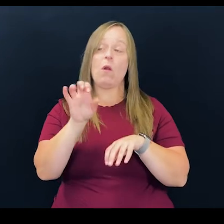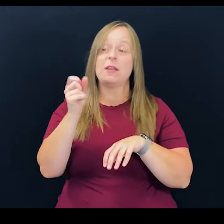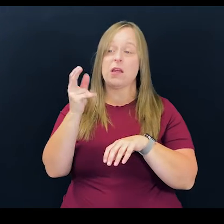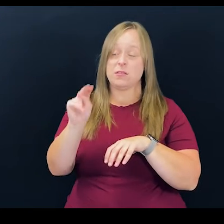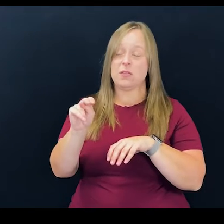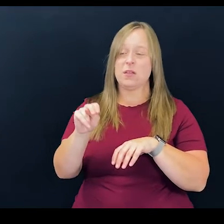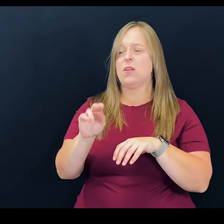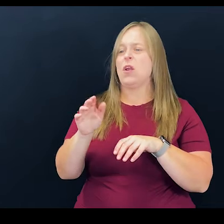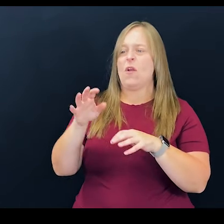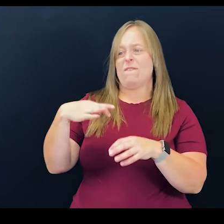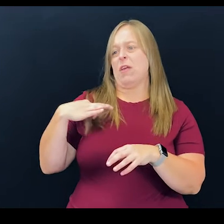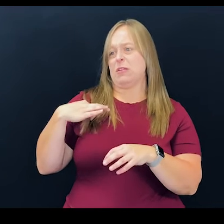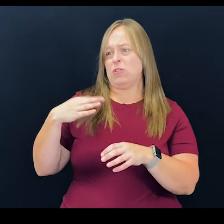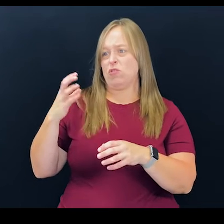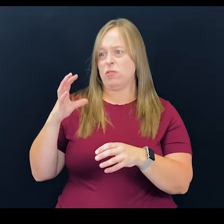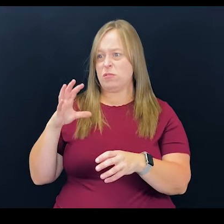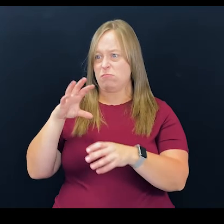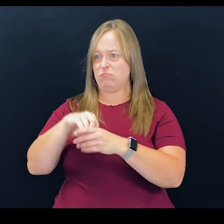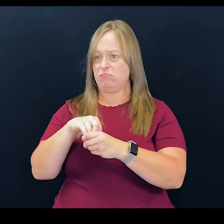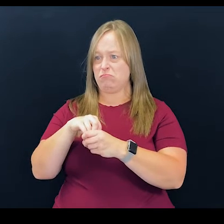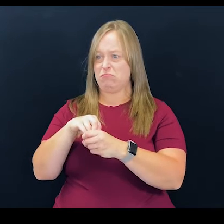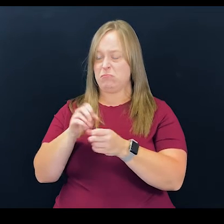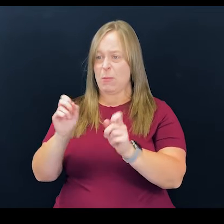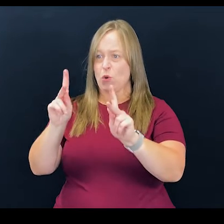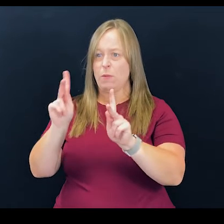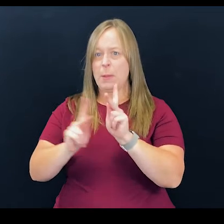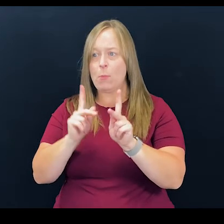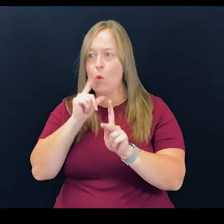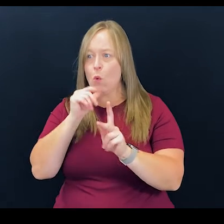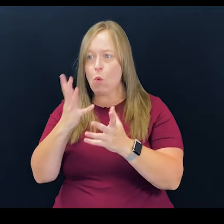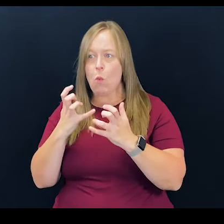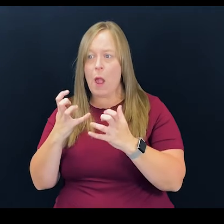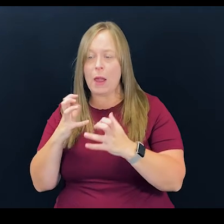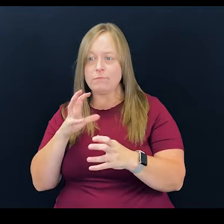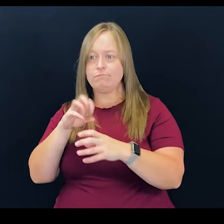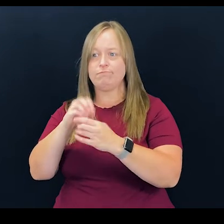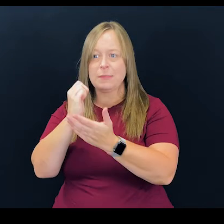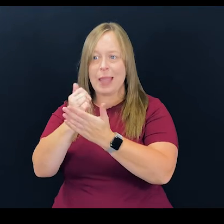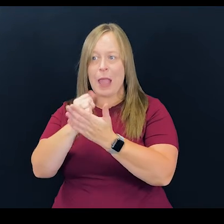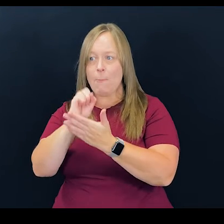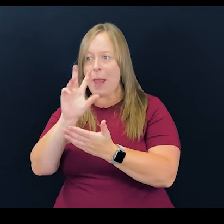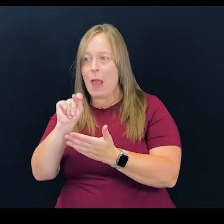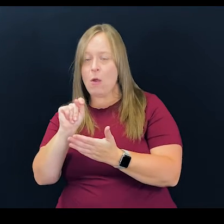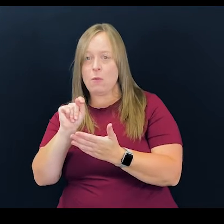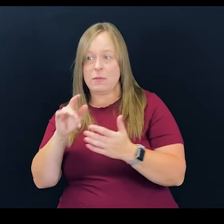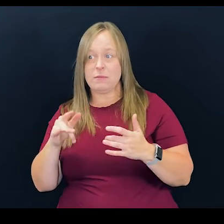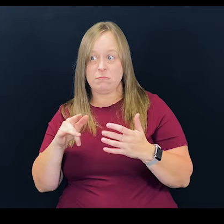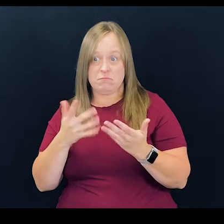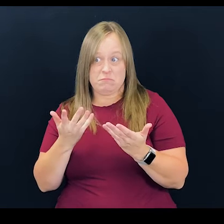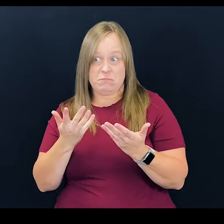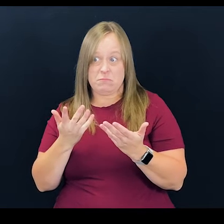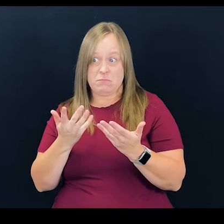Ahora, ¿hay oportunidades de voluntariado disponible para personas que quieran ayudar si se realiza este evento este año?